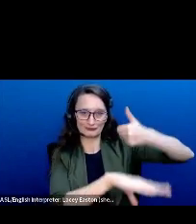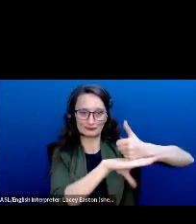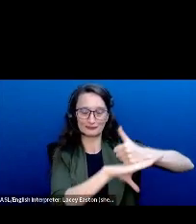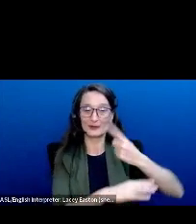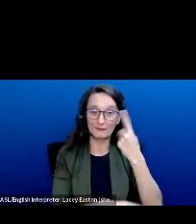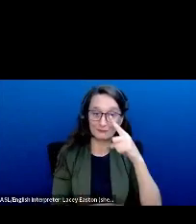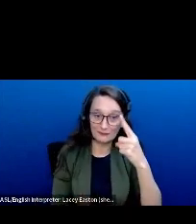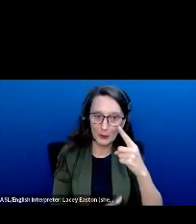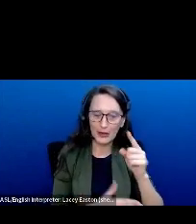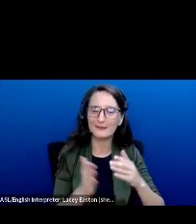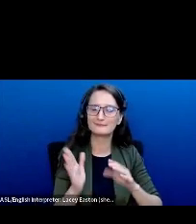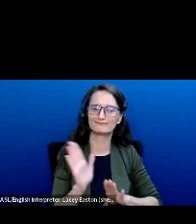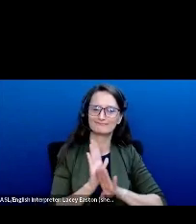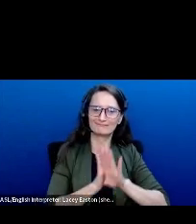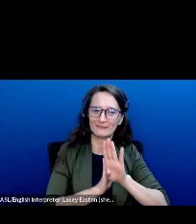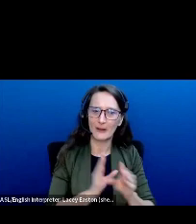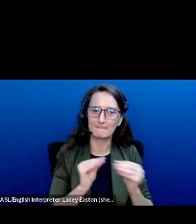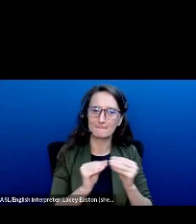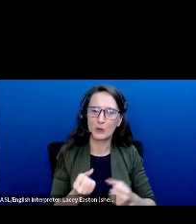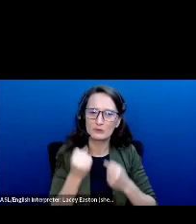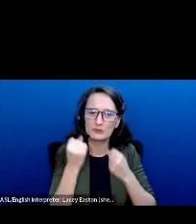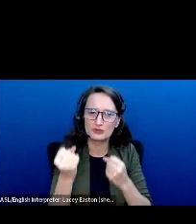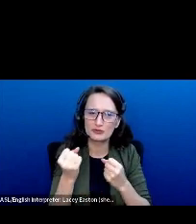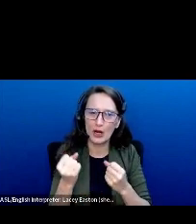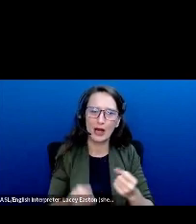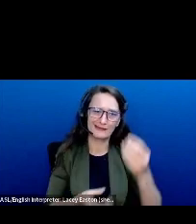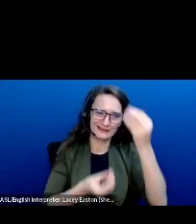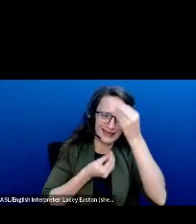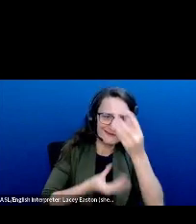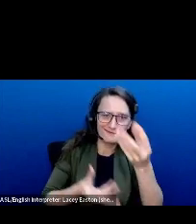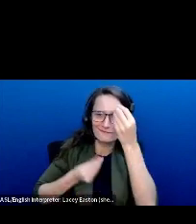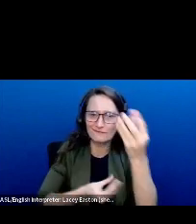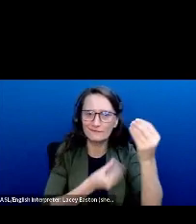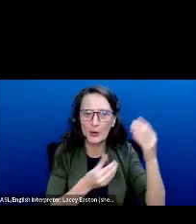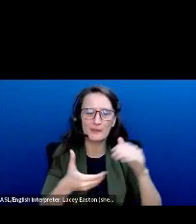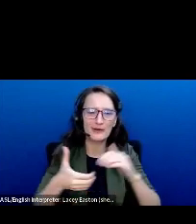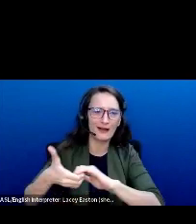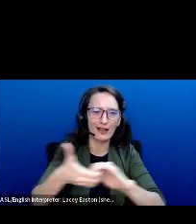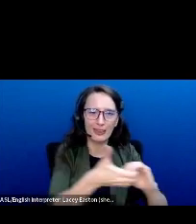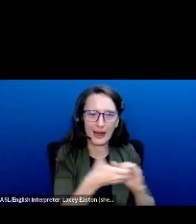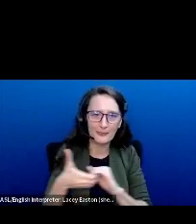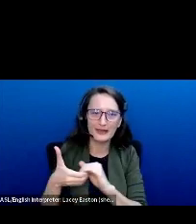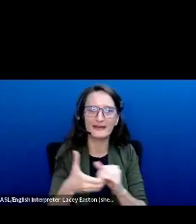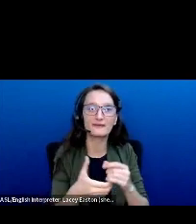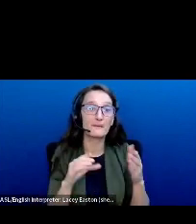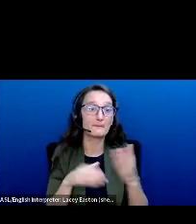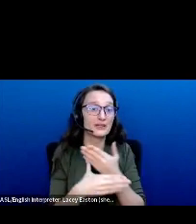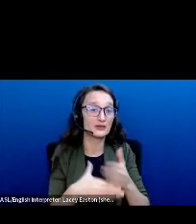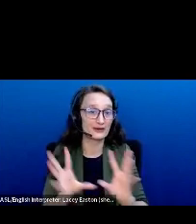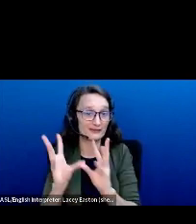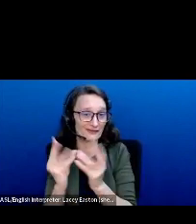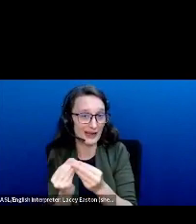alianzas más sólidas, mejor informadas y más colaborativas entre familias educadores y sistemas de apoyo en